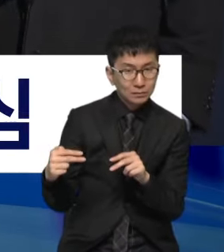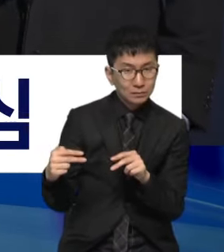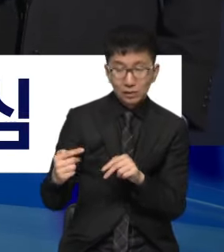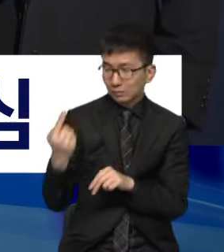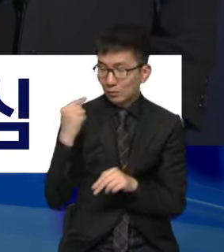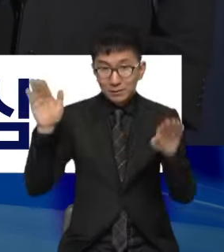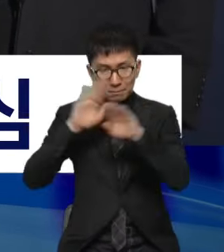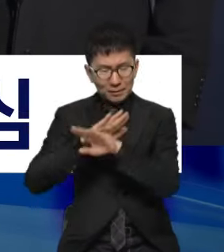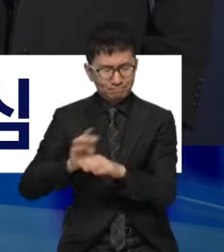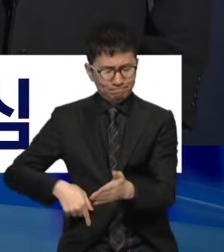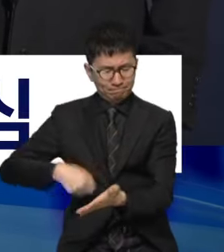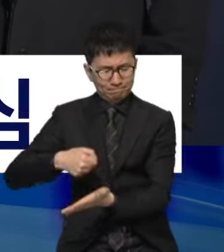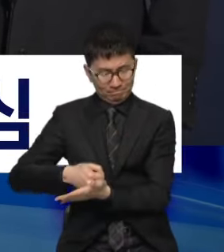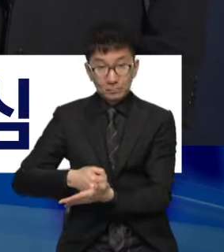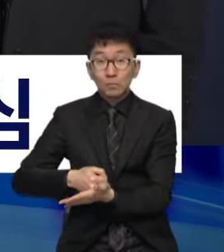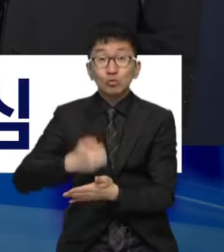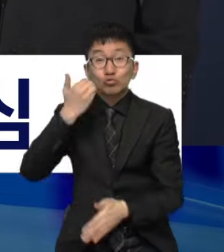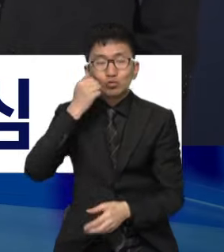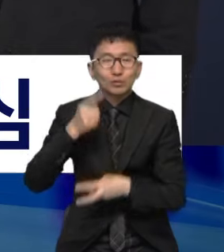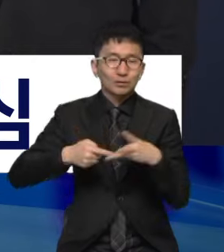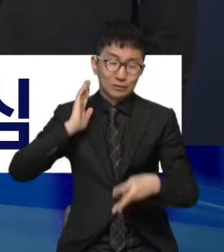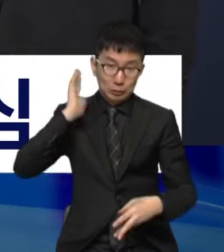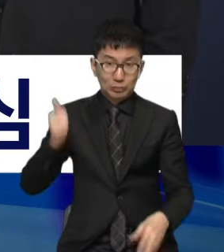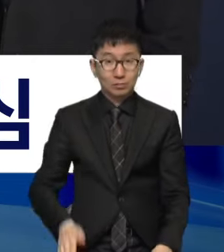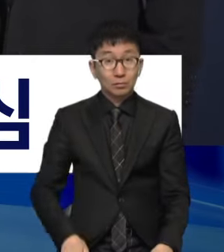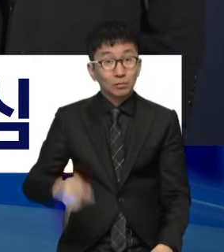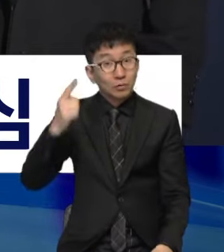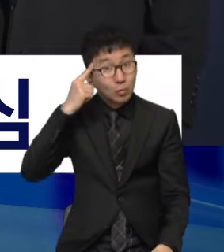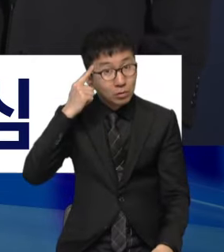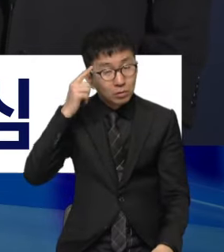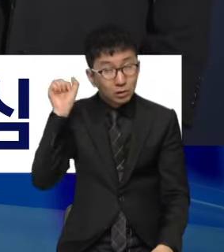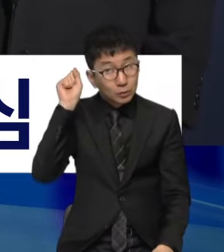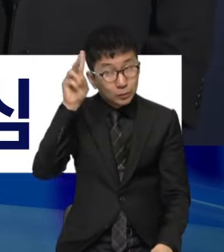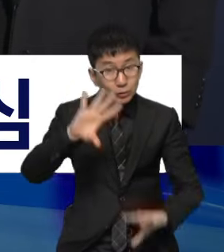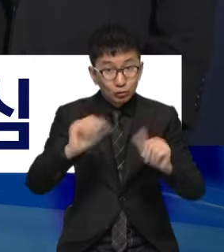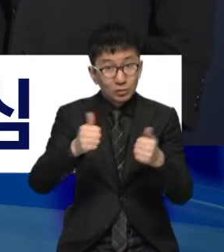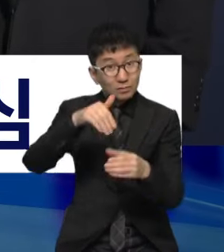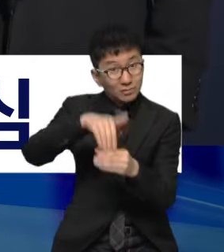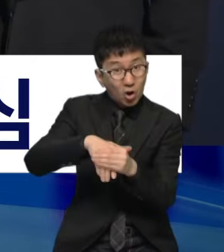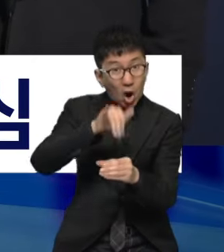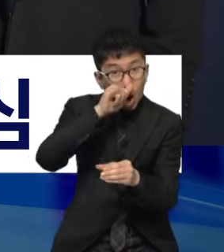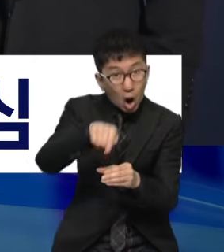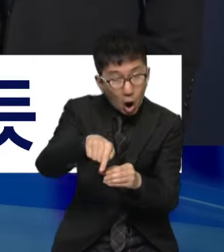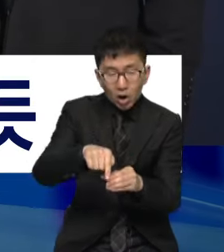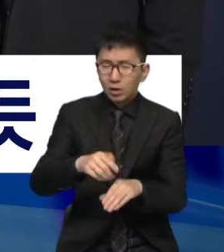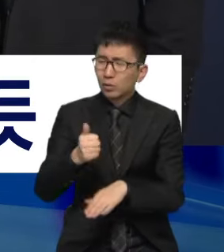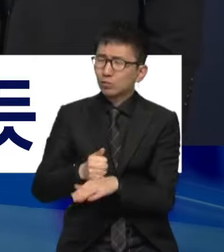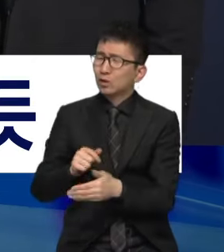결심한 걸로 알려졌습니다. 총선을 앞두고 의정 갈등을 속히 진화해야 한다는 여권의 압박도 대통령 태도 변화에